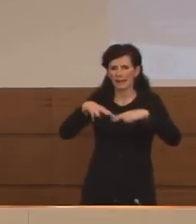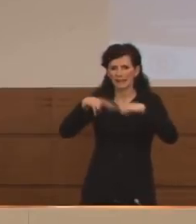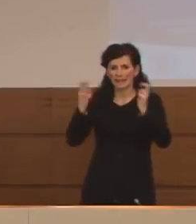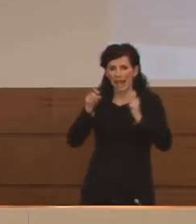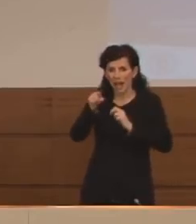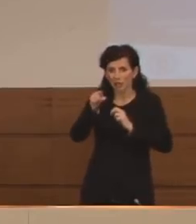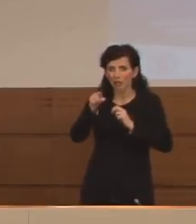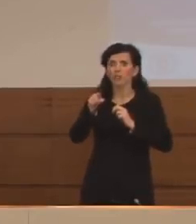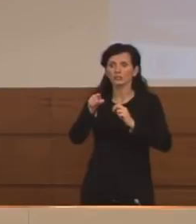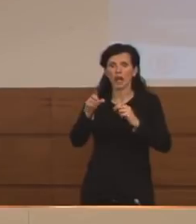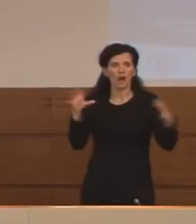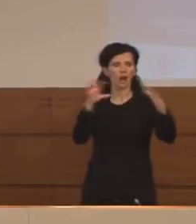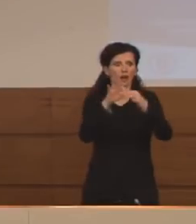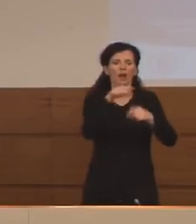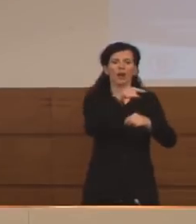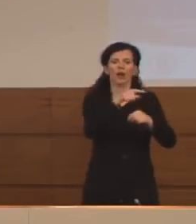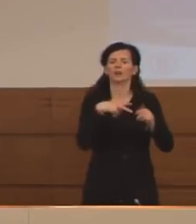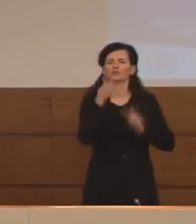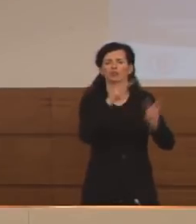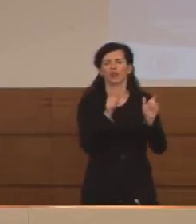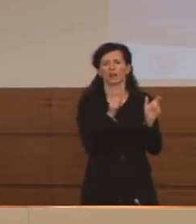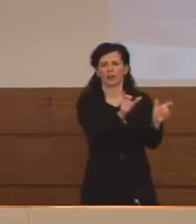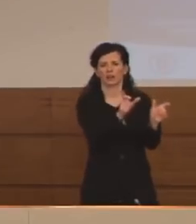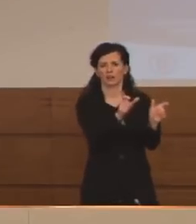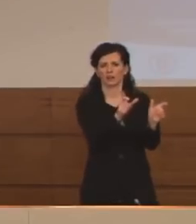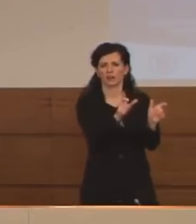Nelle RSA naturalmente e anche nel territorio.